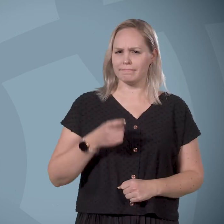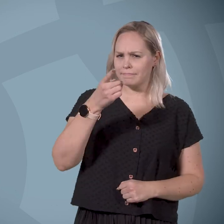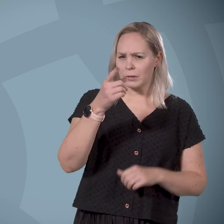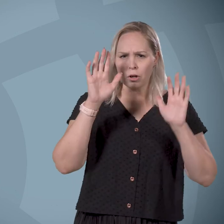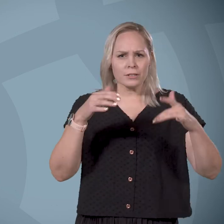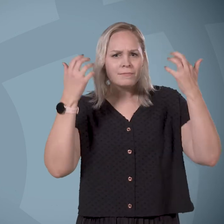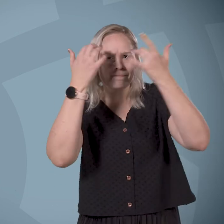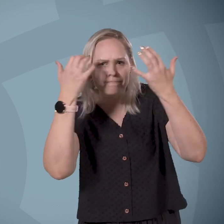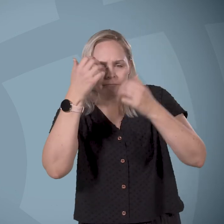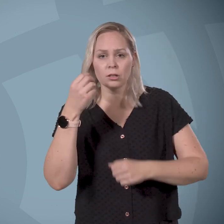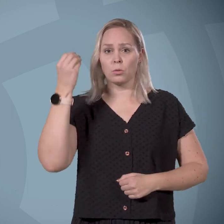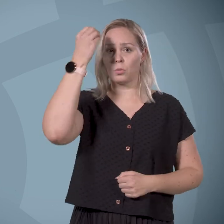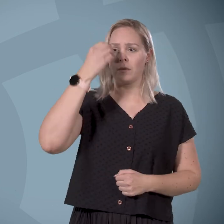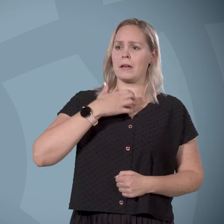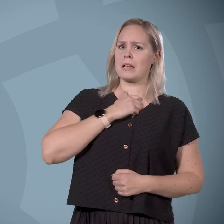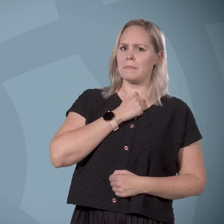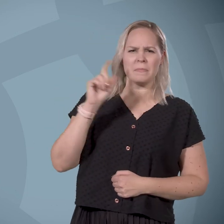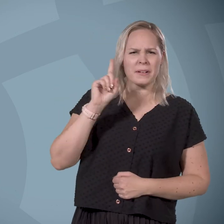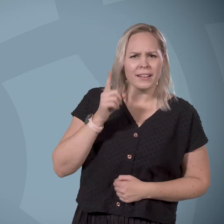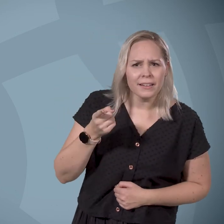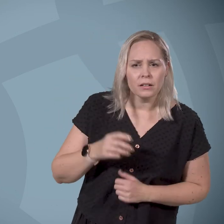Oletko joskus miettinyt, että mitä uniapnea on?